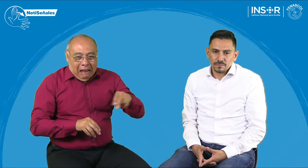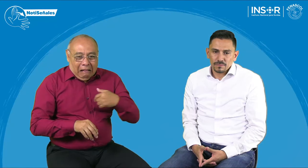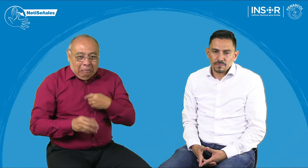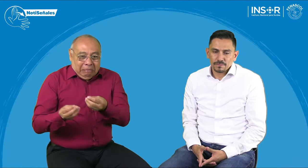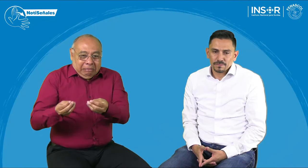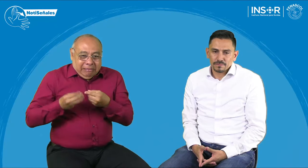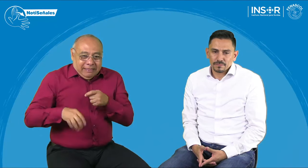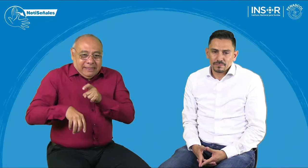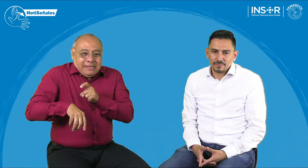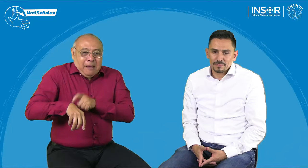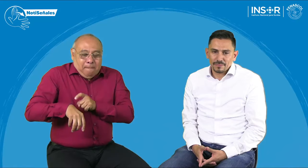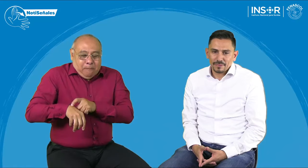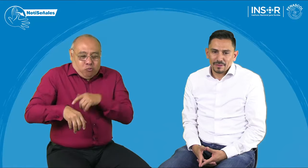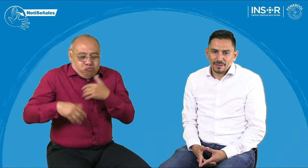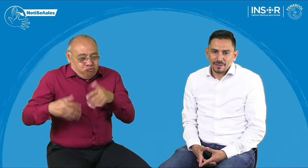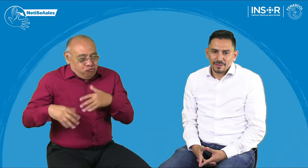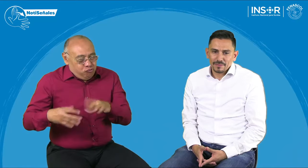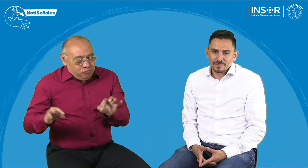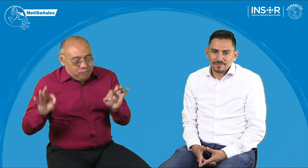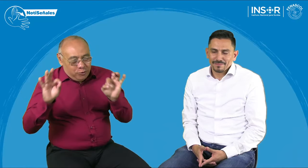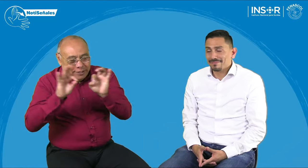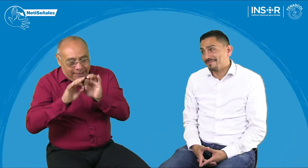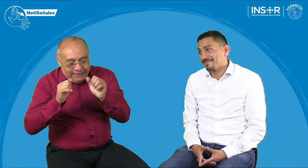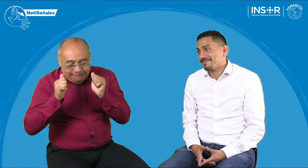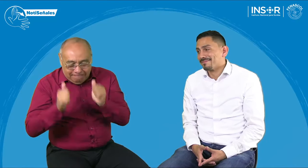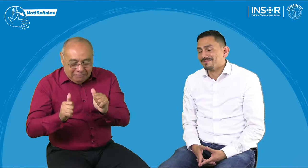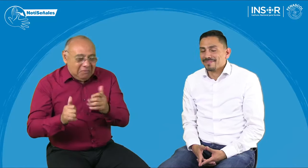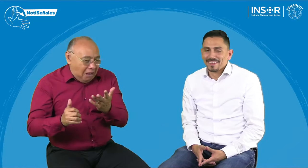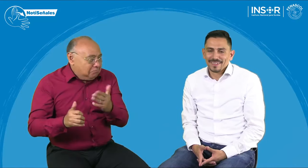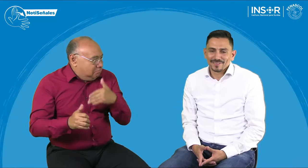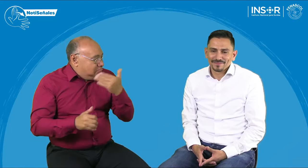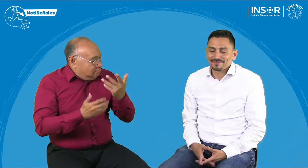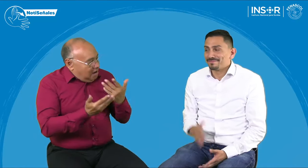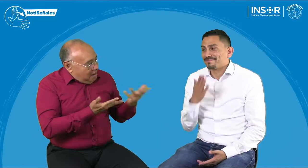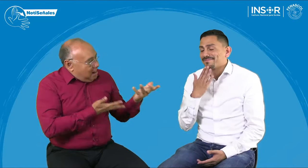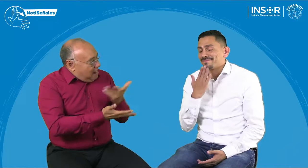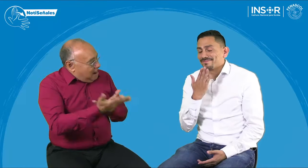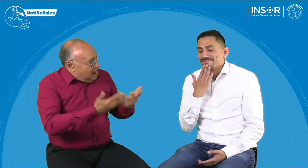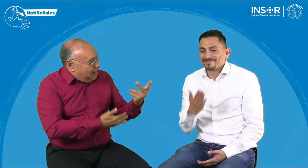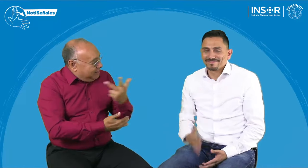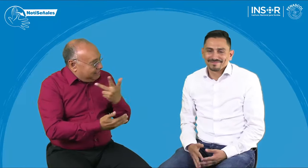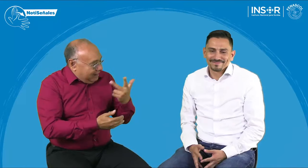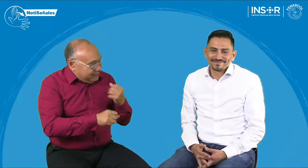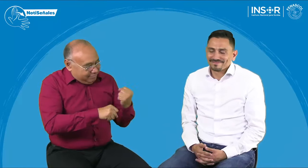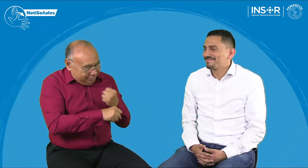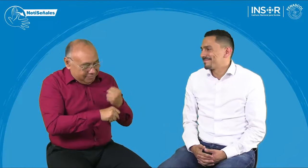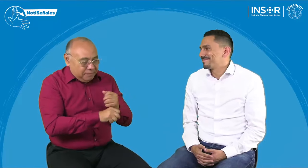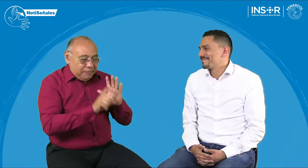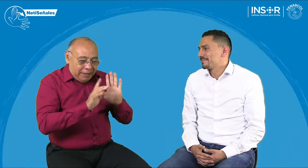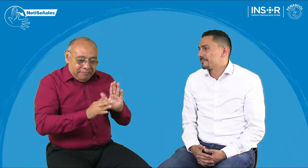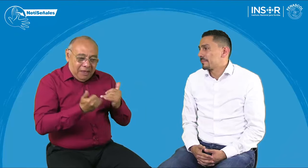tiene que salir para el aeropuerto mmm viaja para